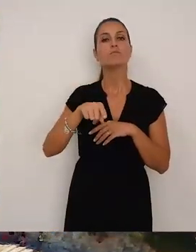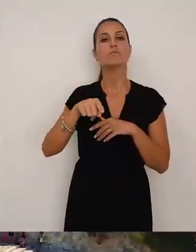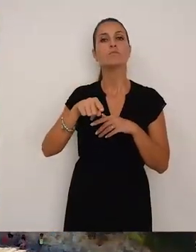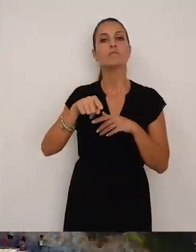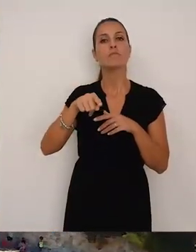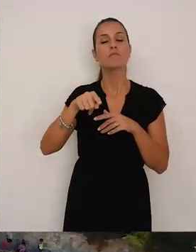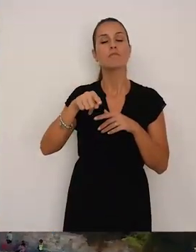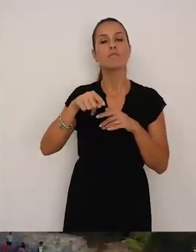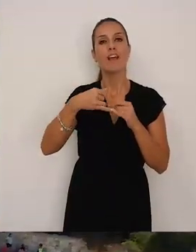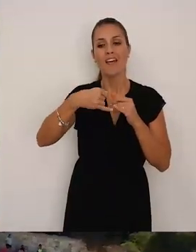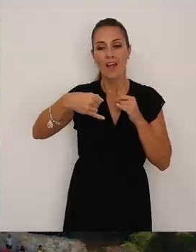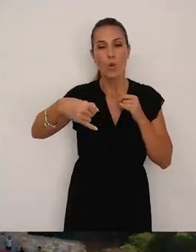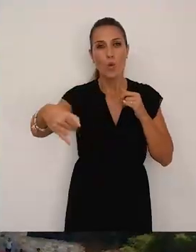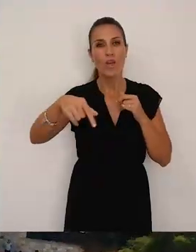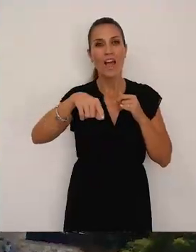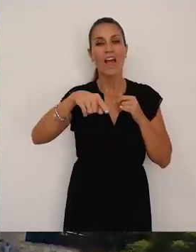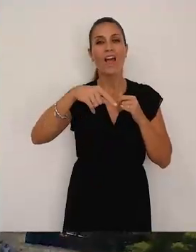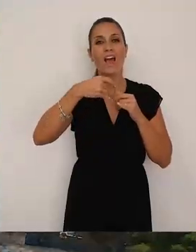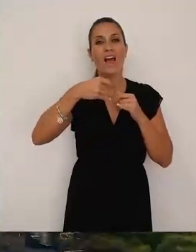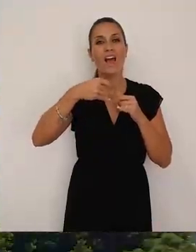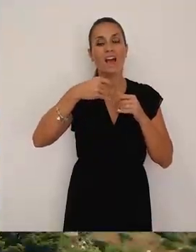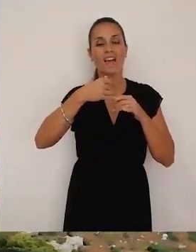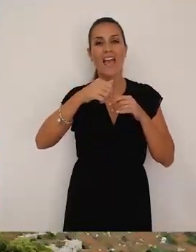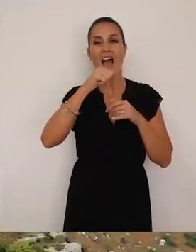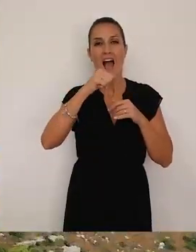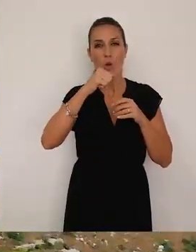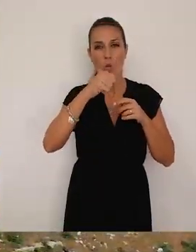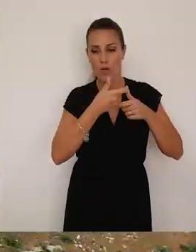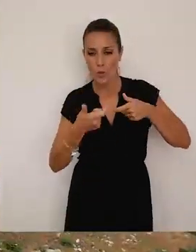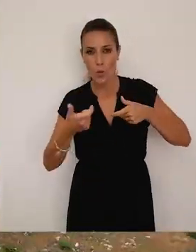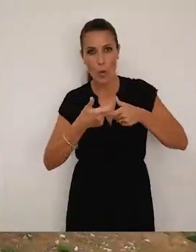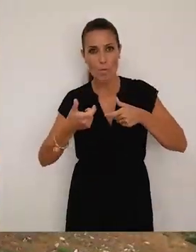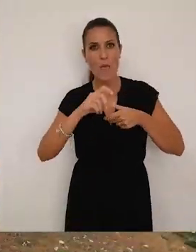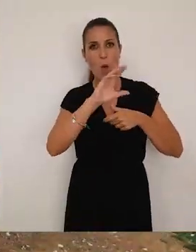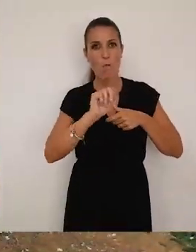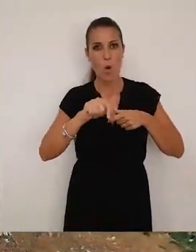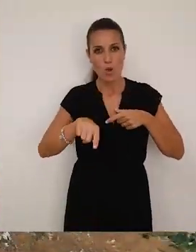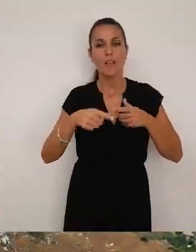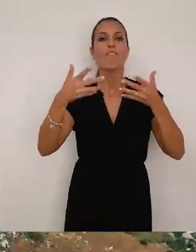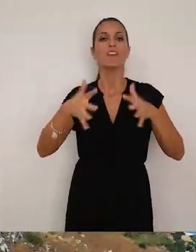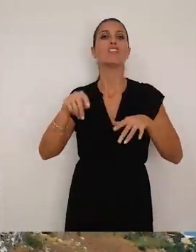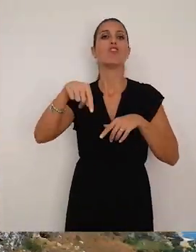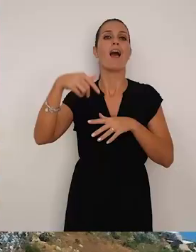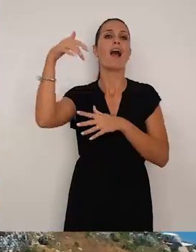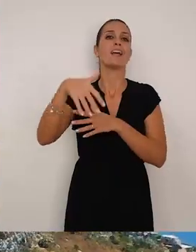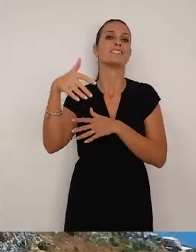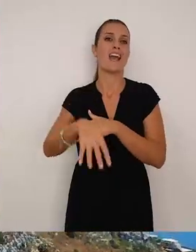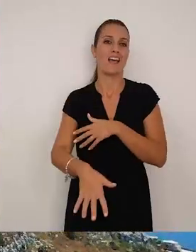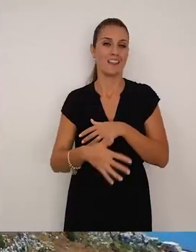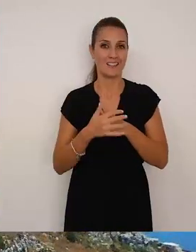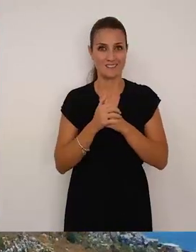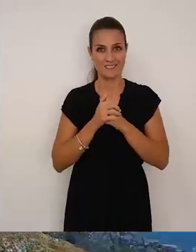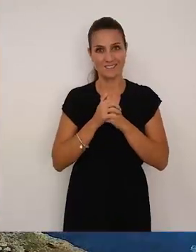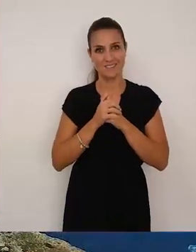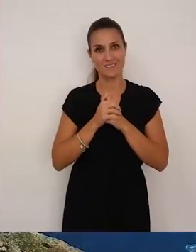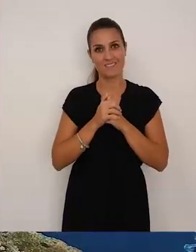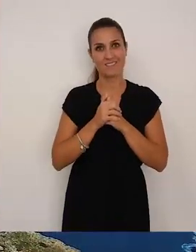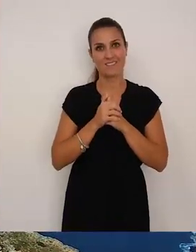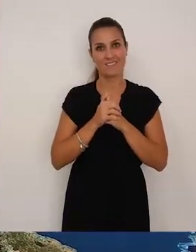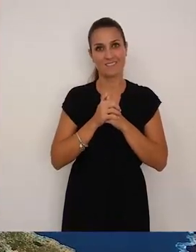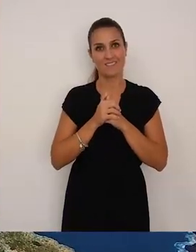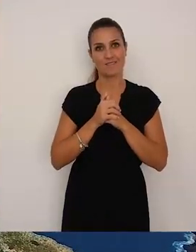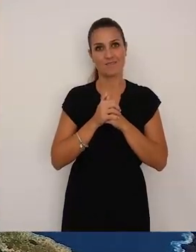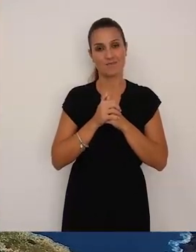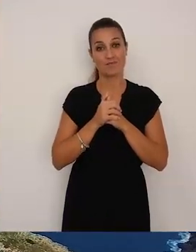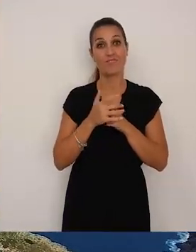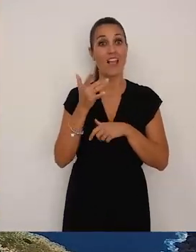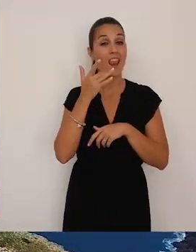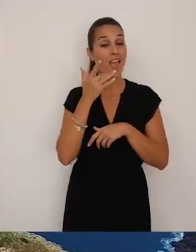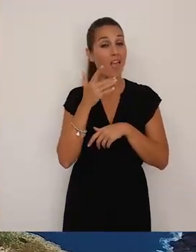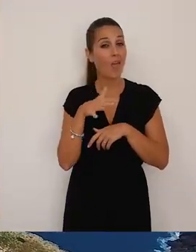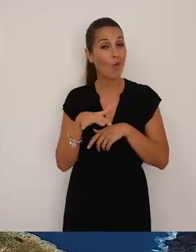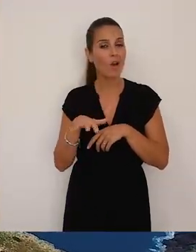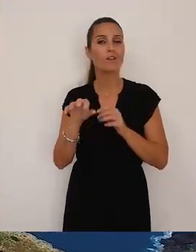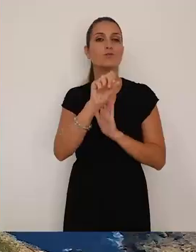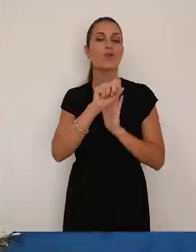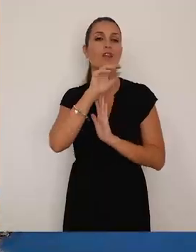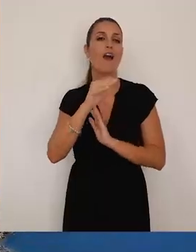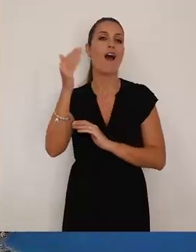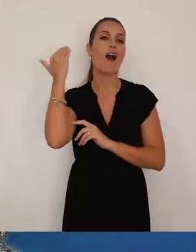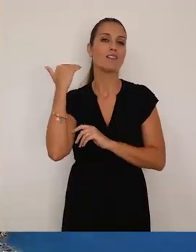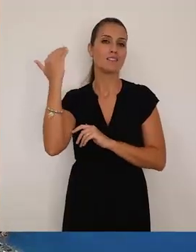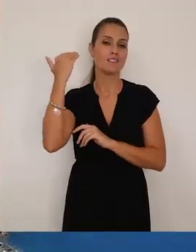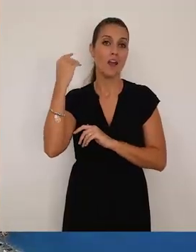rete idrica dell’Acquedotto Pugliese. Quella di Leuca è una storia antica, una